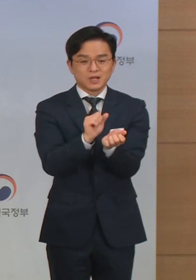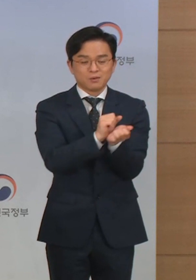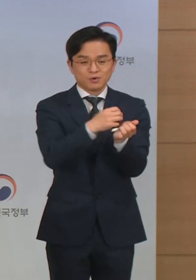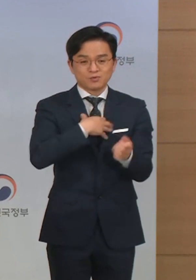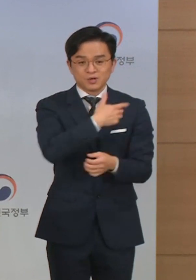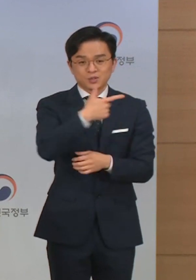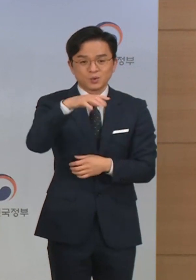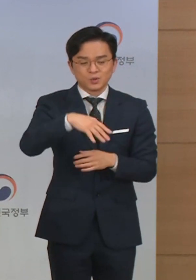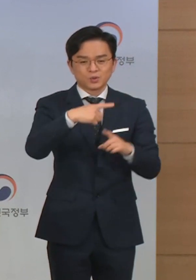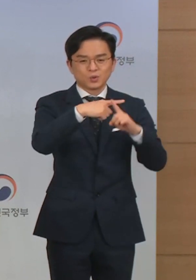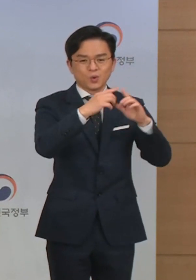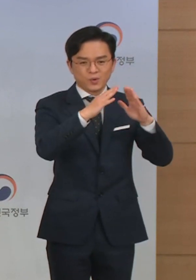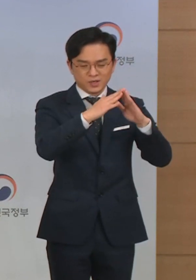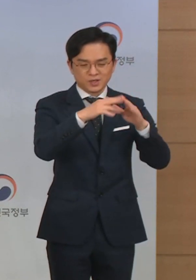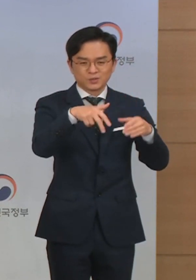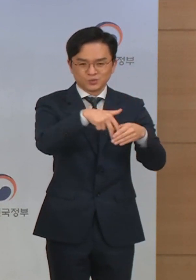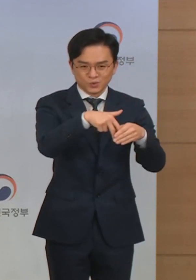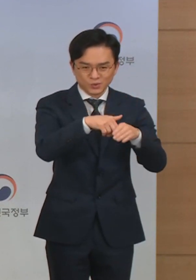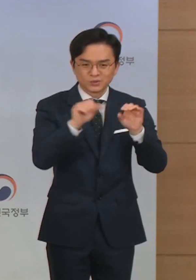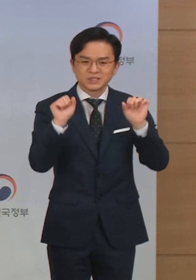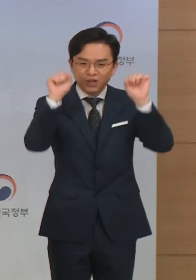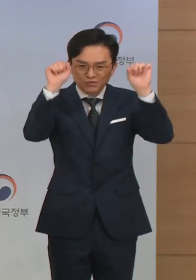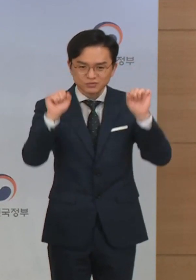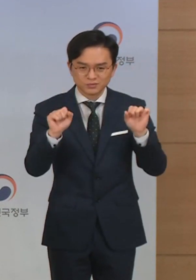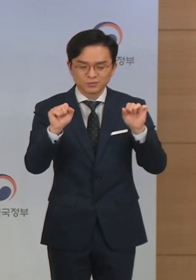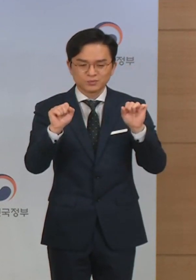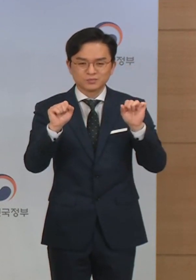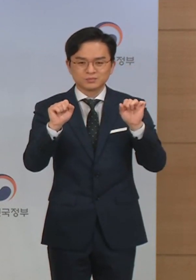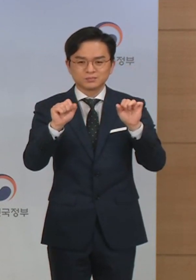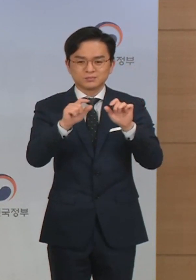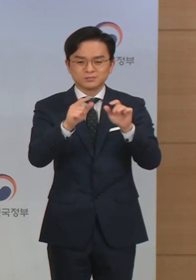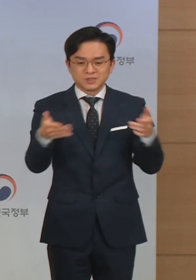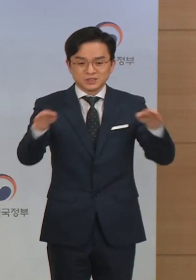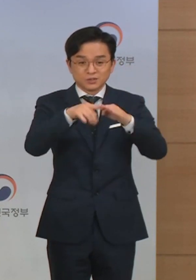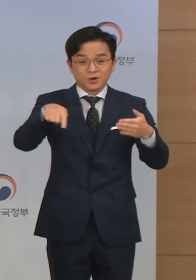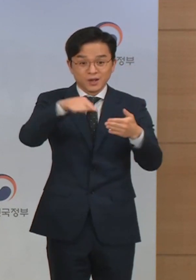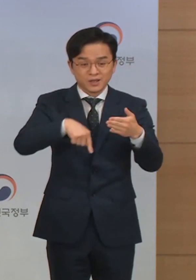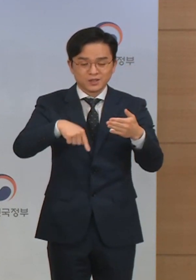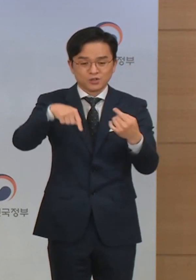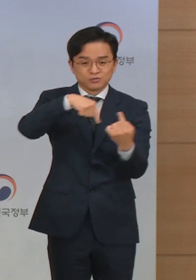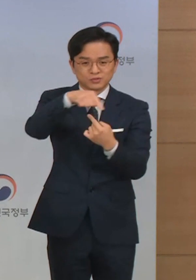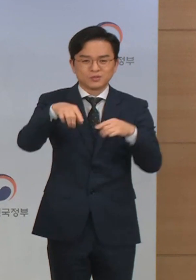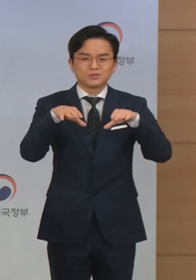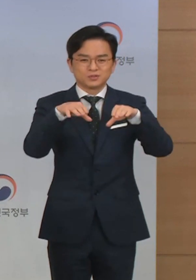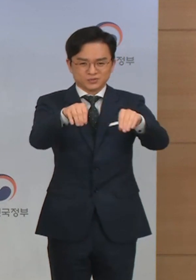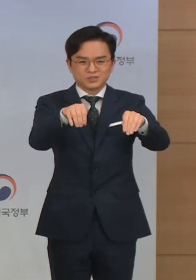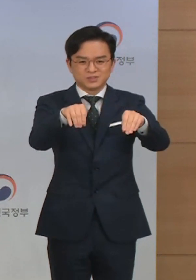실내체육시설, 유흥시설의 운영제한 조치를 지속합니다 불가피하게 운영하는 경우에는